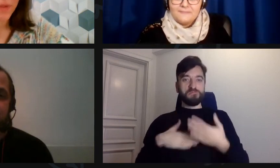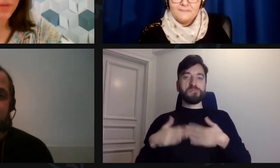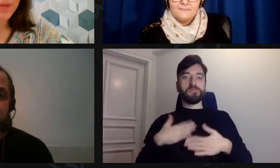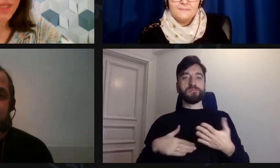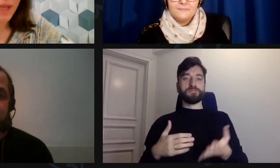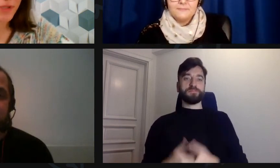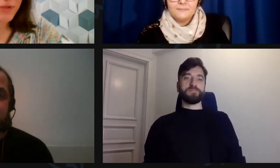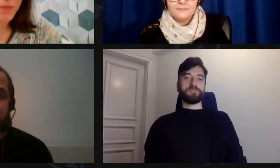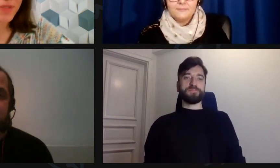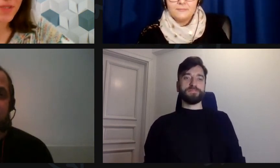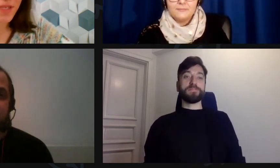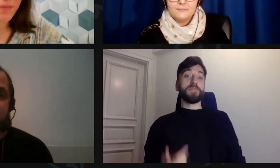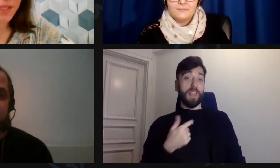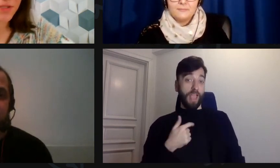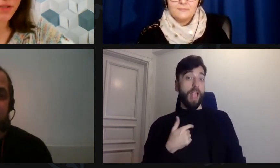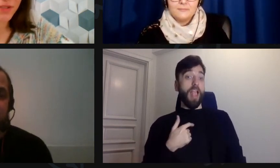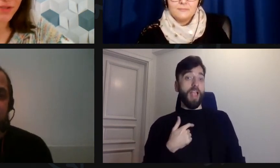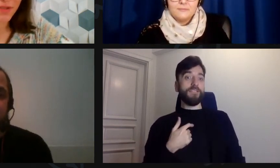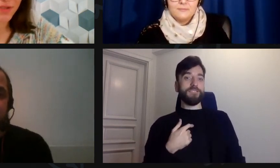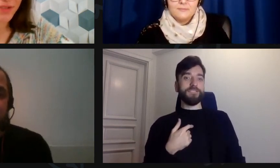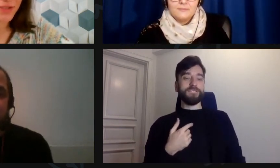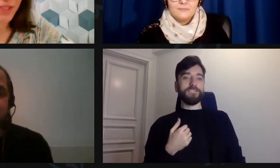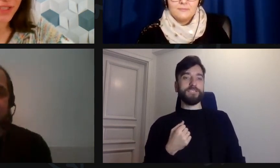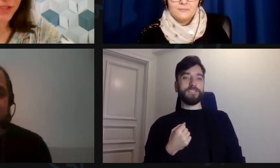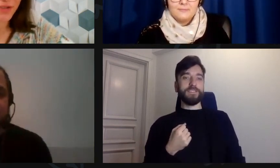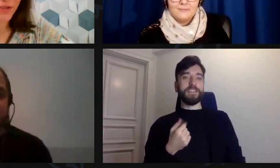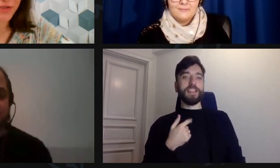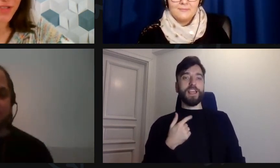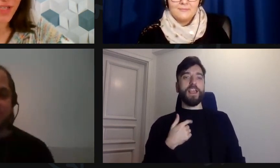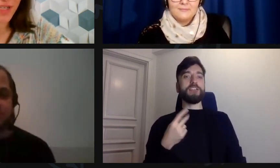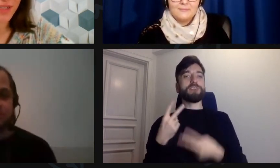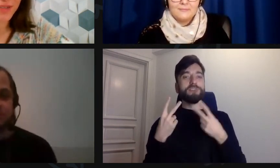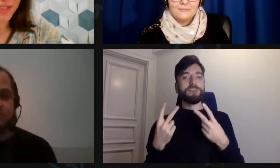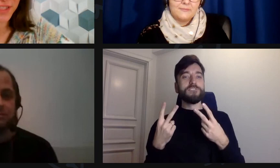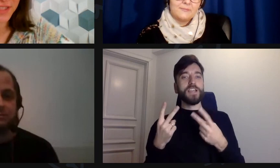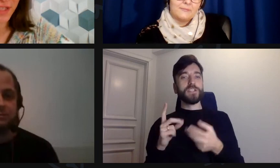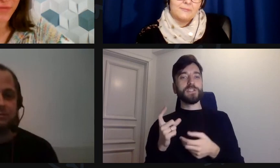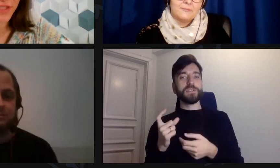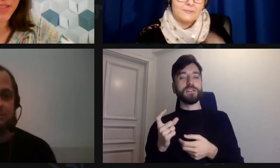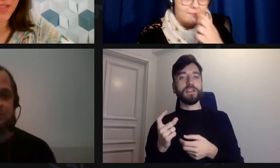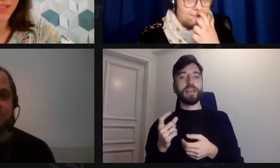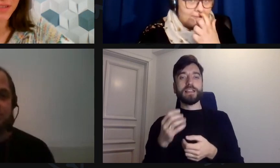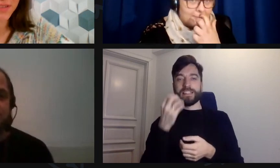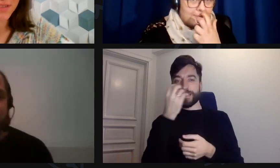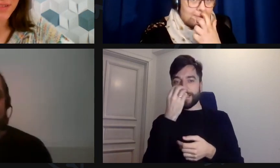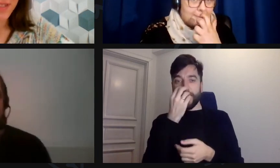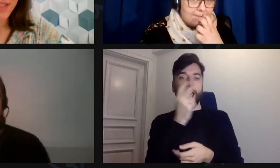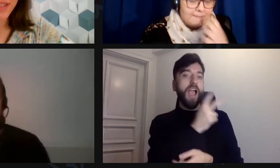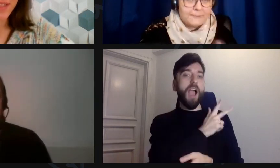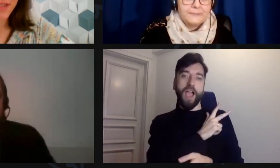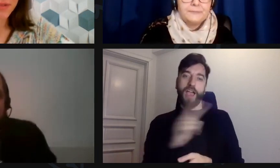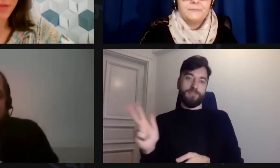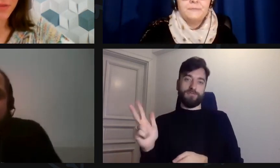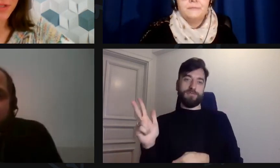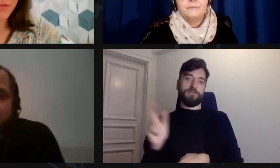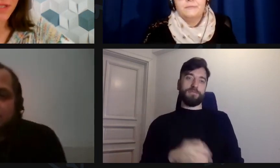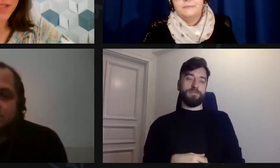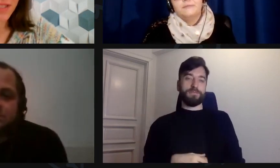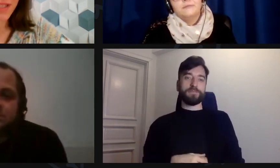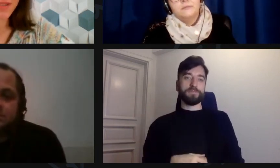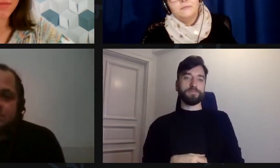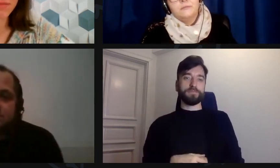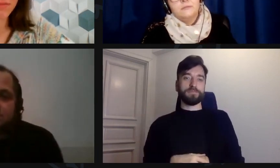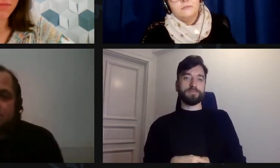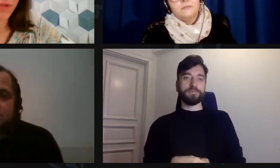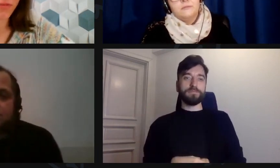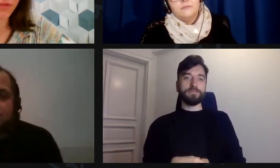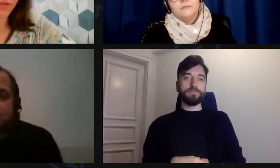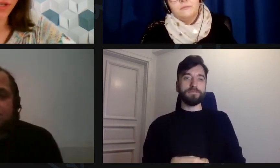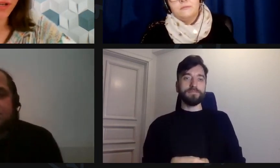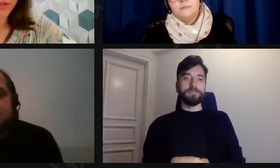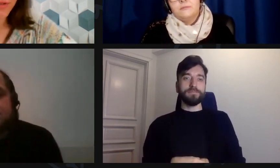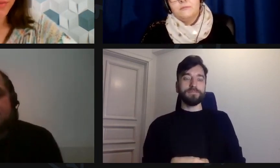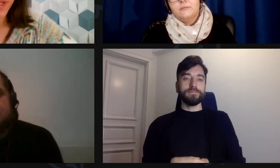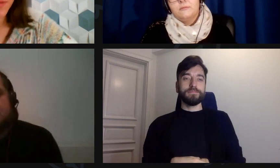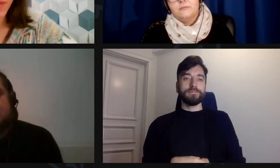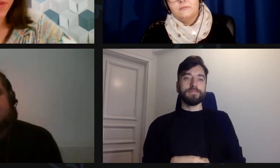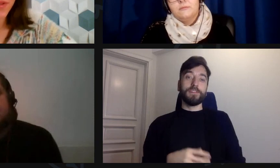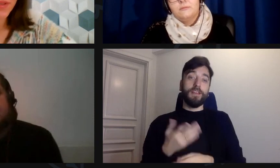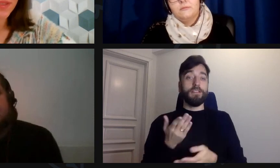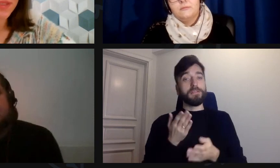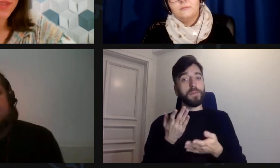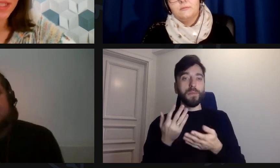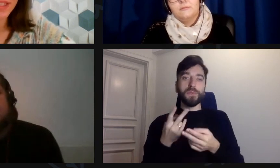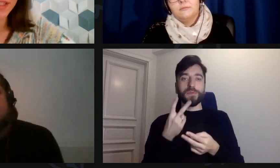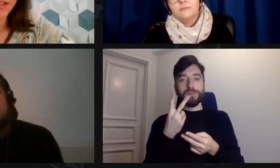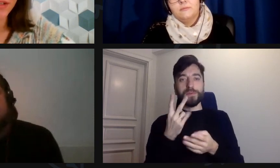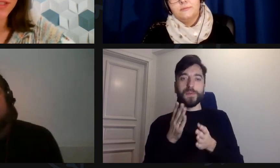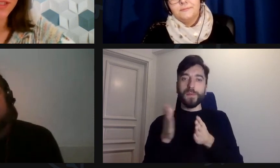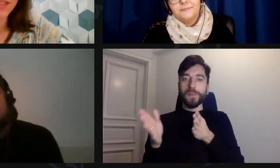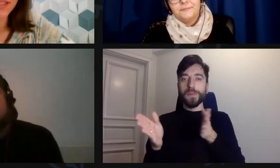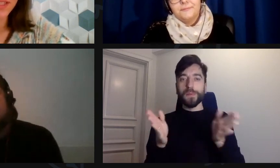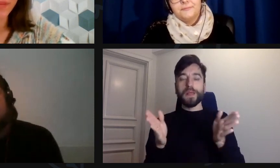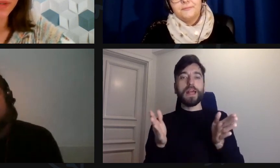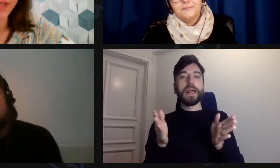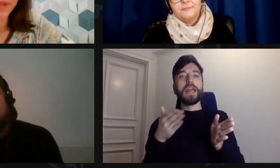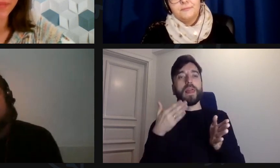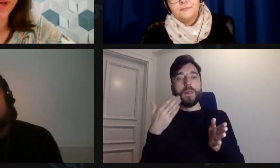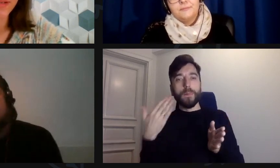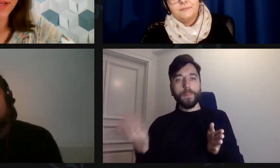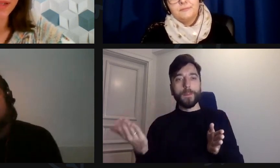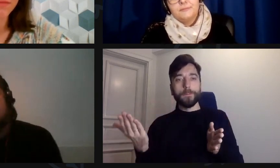Dominika – dla mnie istotne jest to, że cyrk jest dla wszystkich co można dwojako rozumieć, bo z jednej strony nie ma barier,